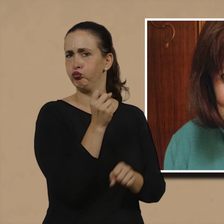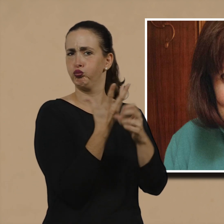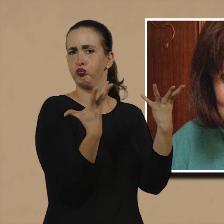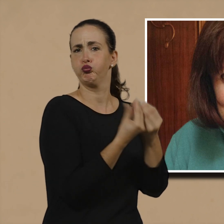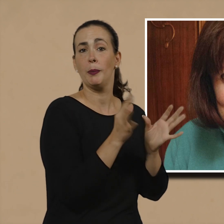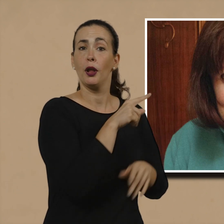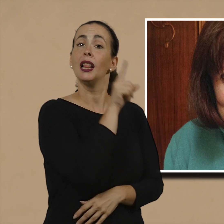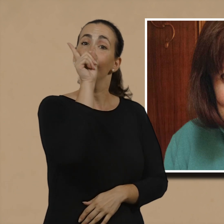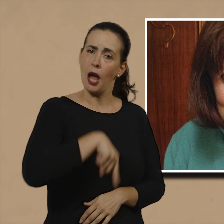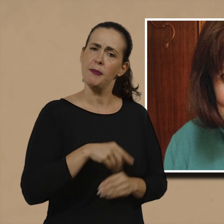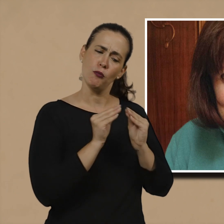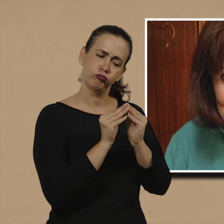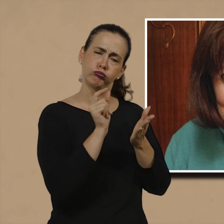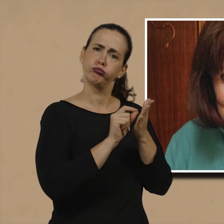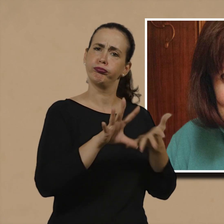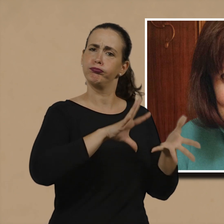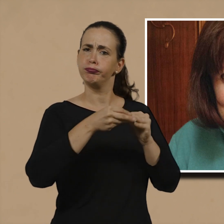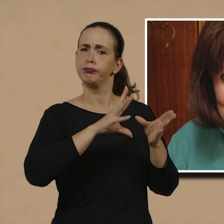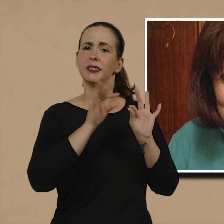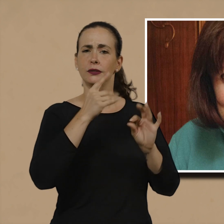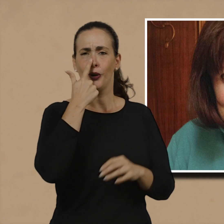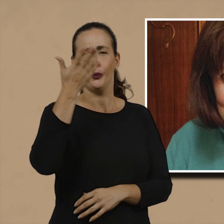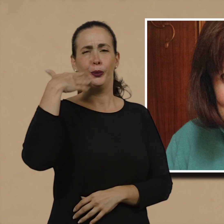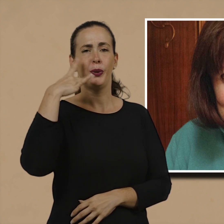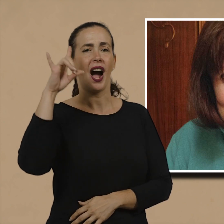però també recorre a les adaptacions dels clàssics i arriba a la síntesi